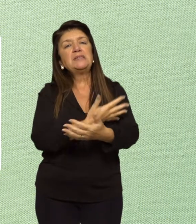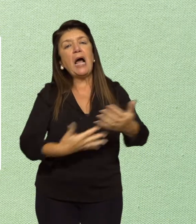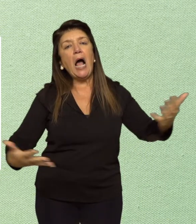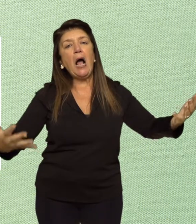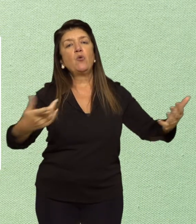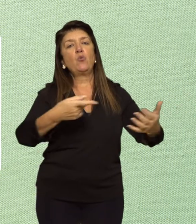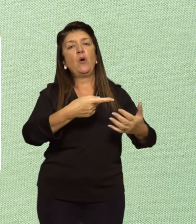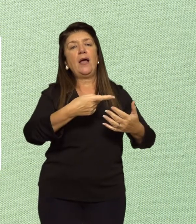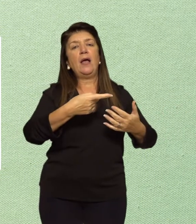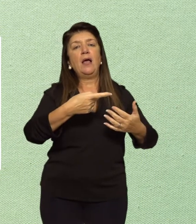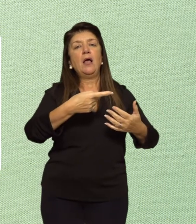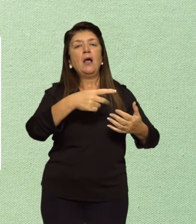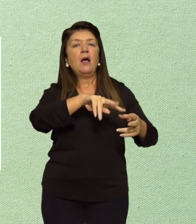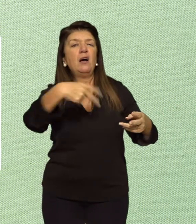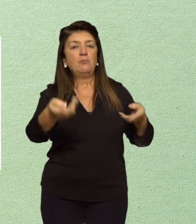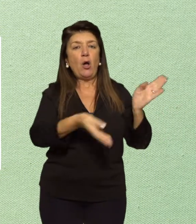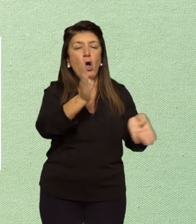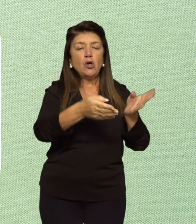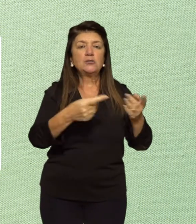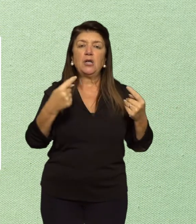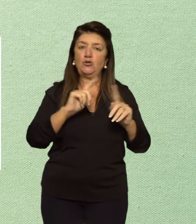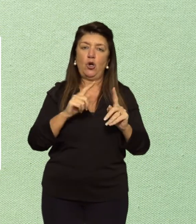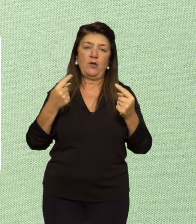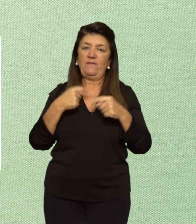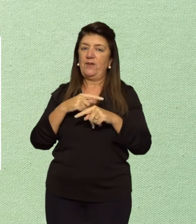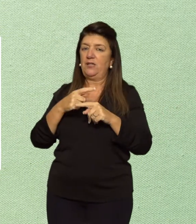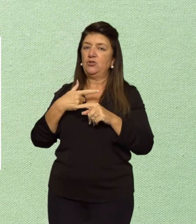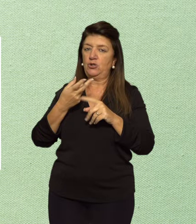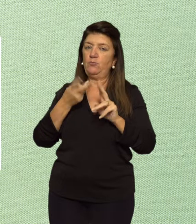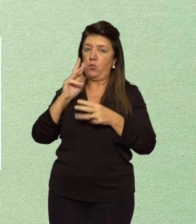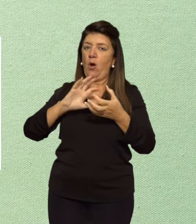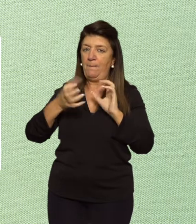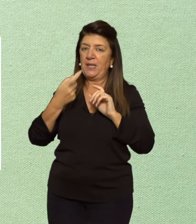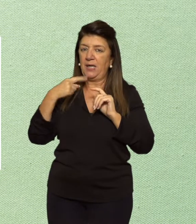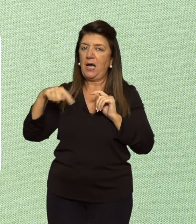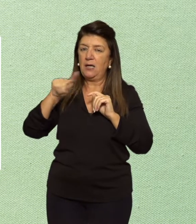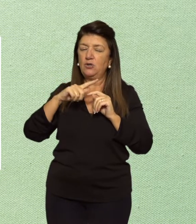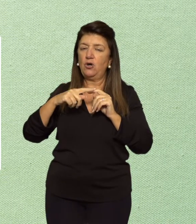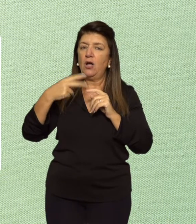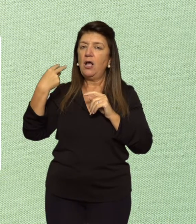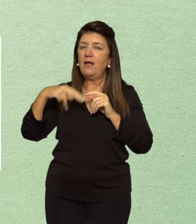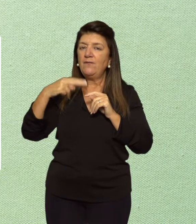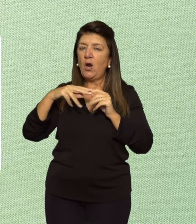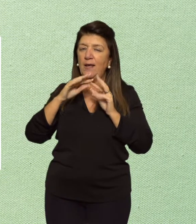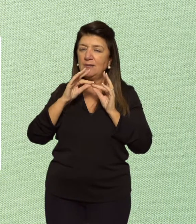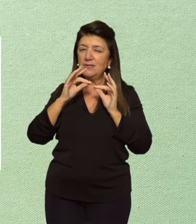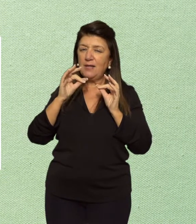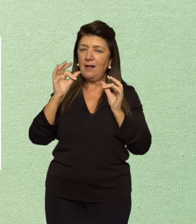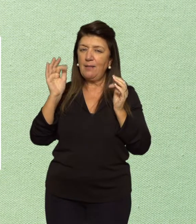E invece è un pochino più complesso ecco. Forse quando la violenza su donne con